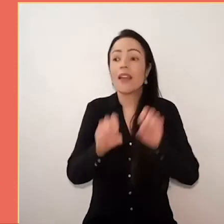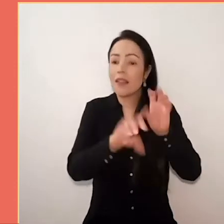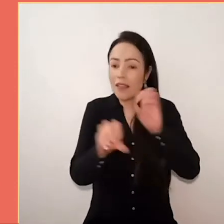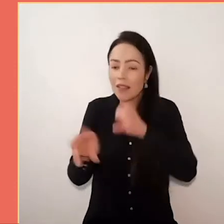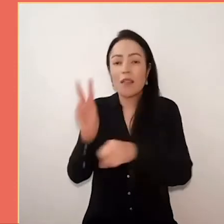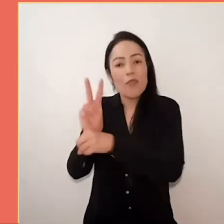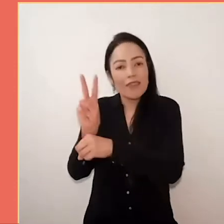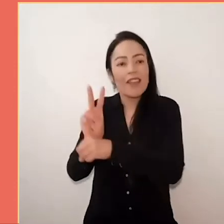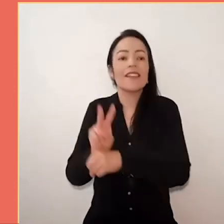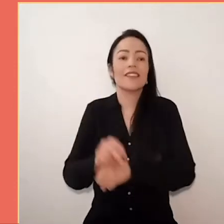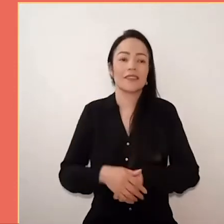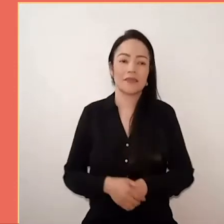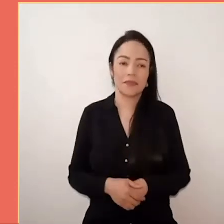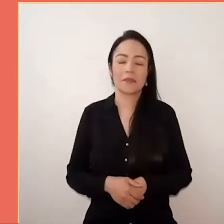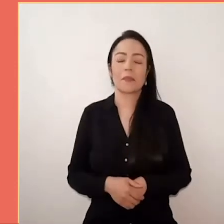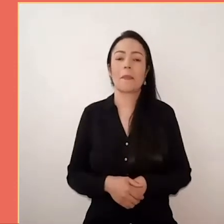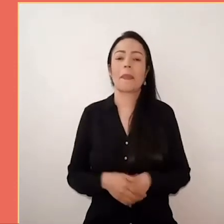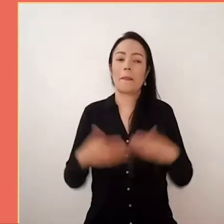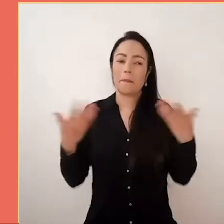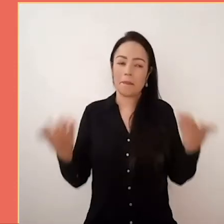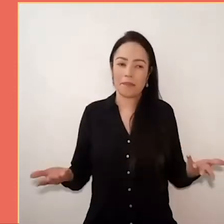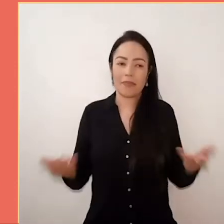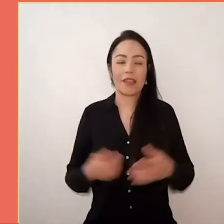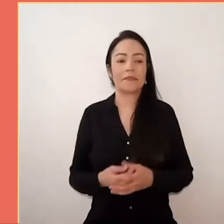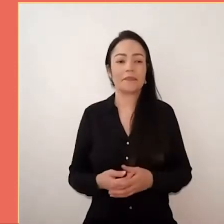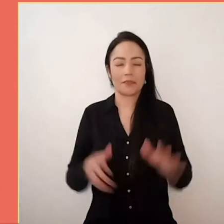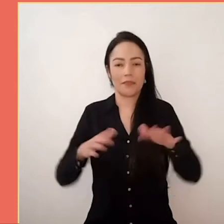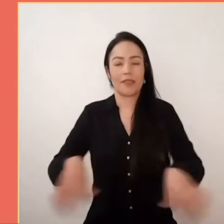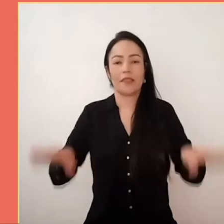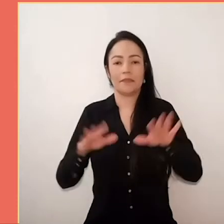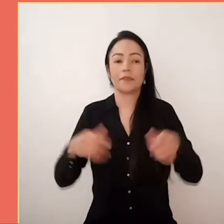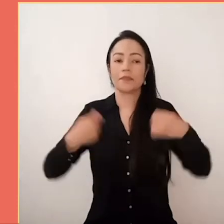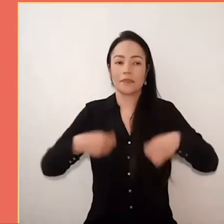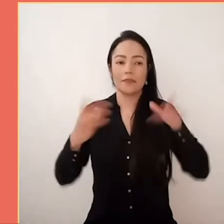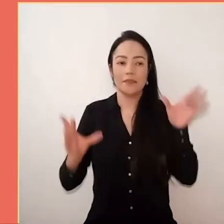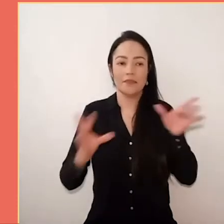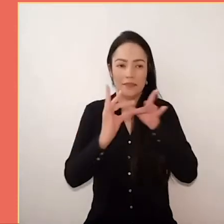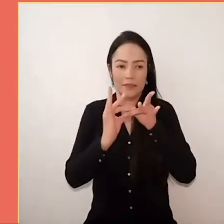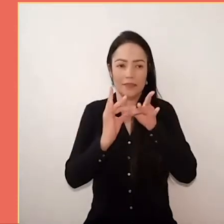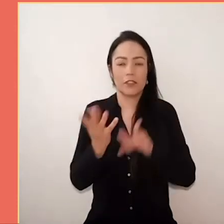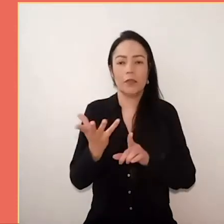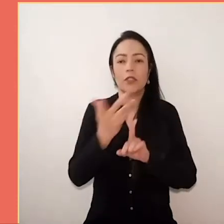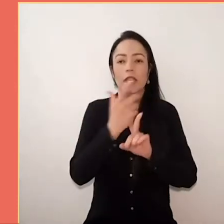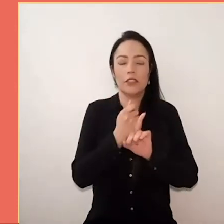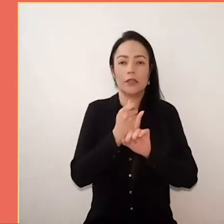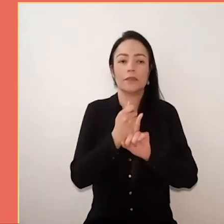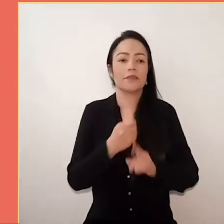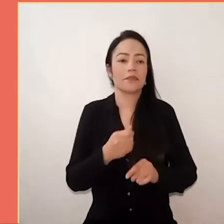Então, voltando, eu acho assim, a gente precisa unir agora a arte… ciência, arte e vida, sabe?